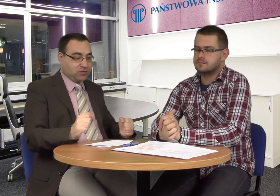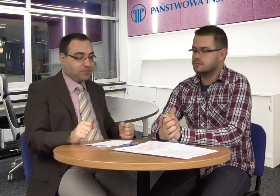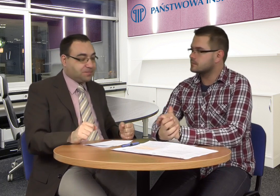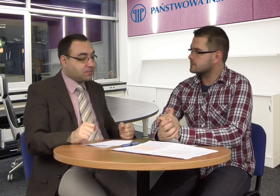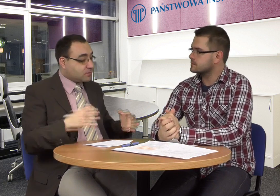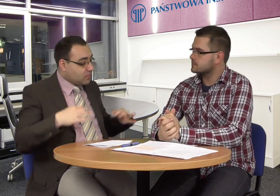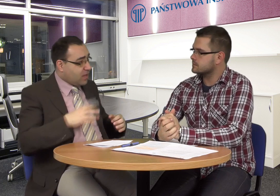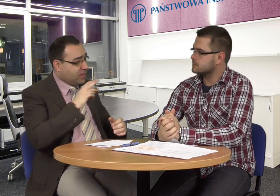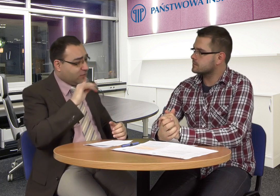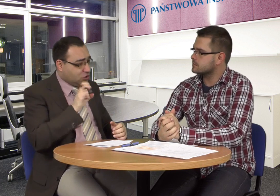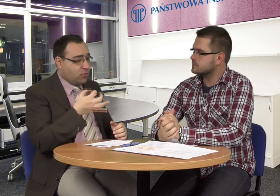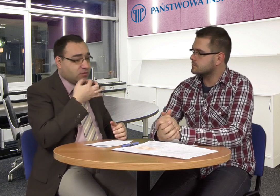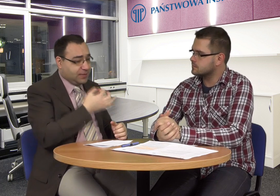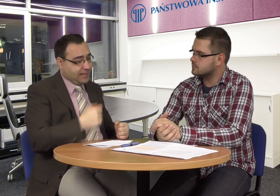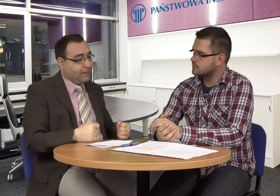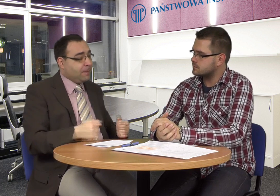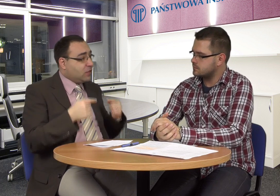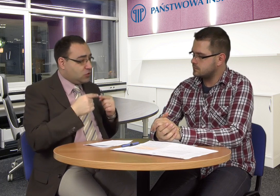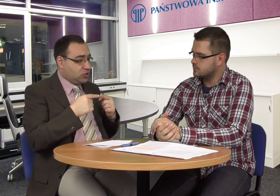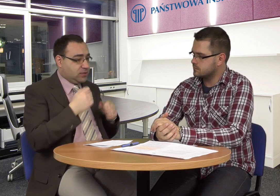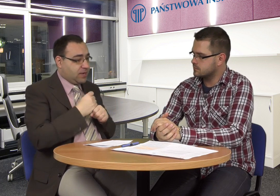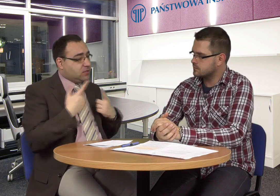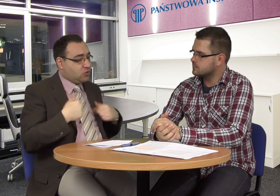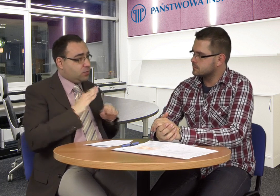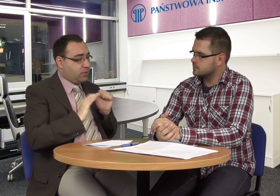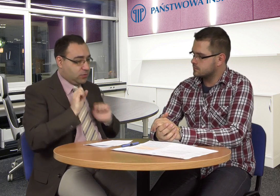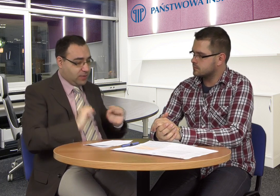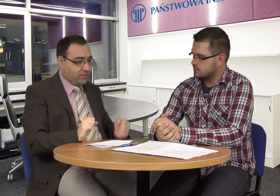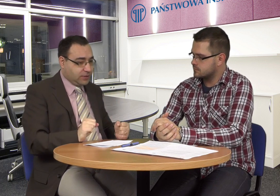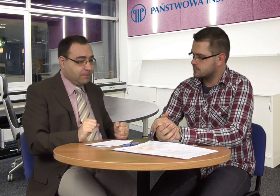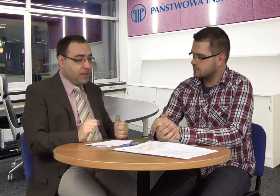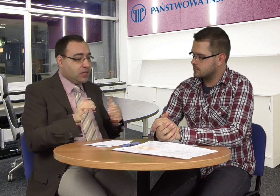Panie Wojciechu, mam pytania dotyczące pracy osób niepełnosprawnych.